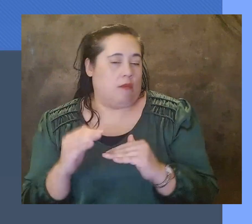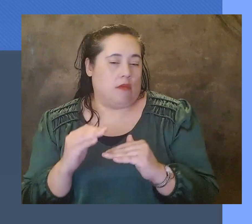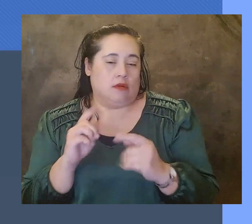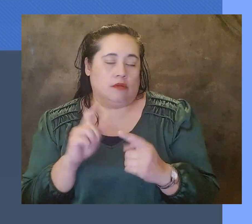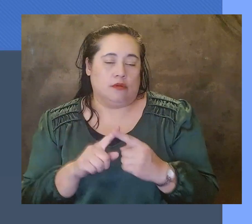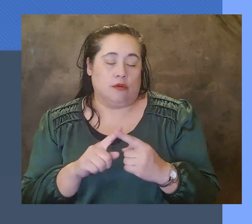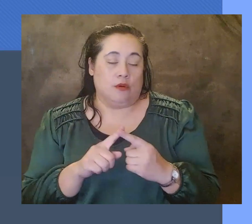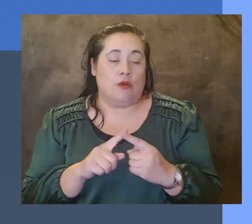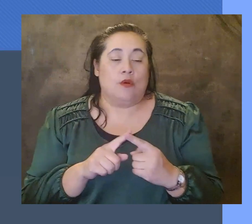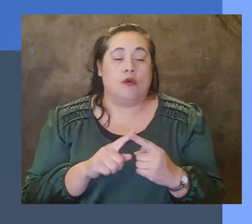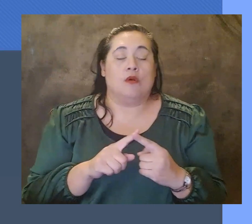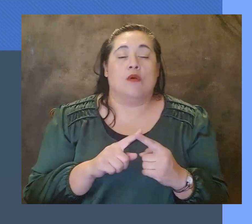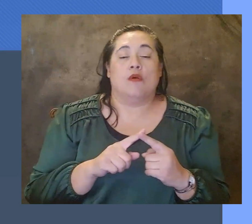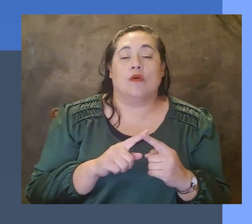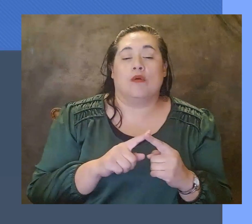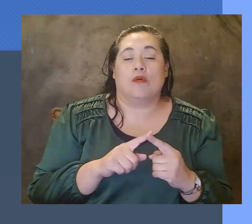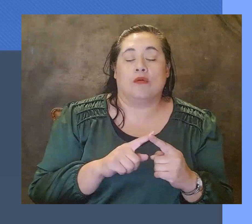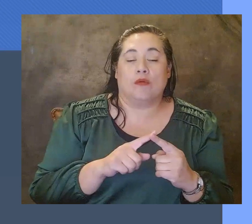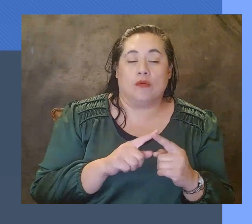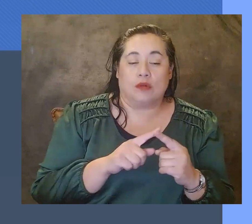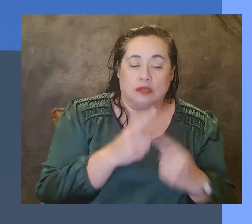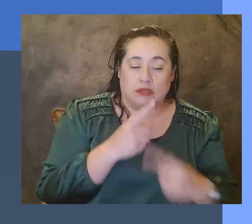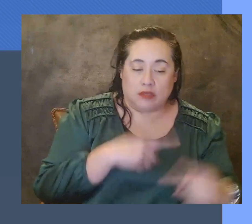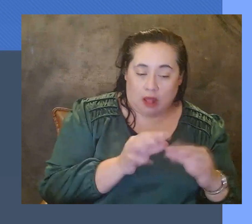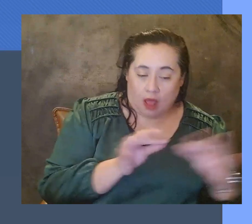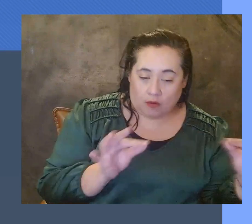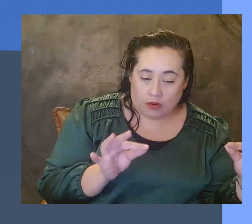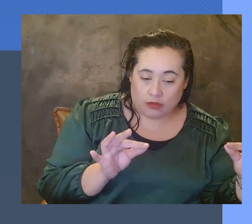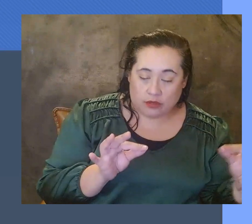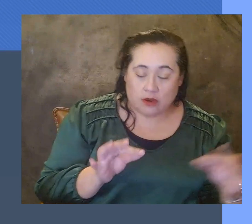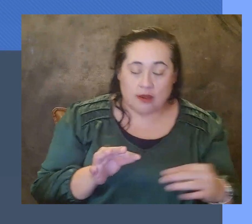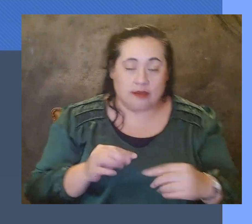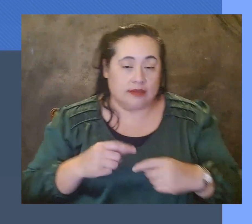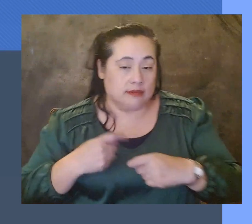lenguaje de señas, el español, y el inglés.